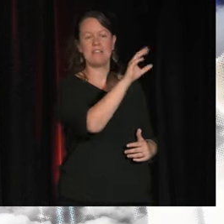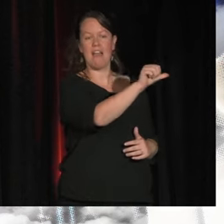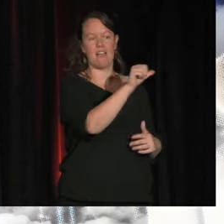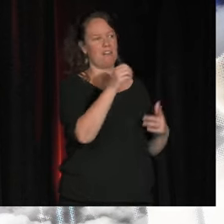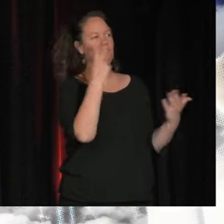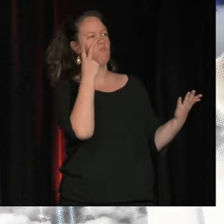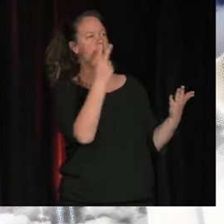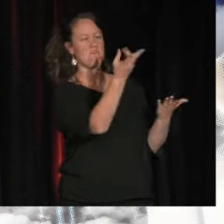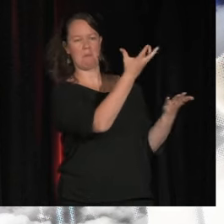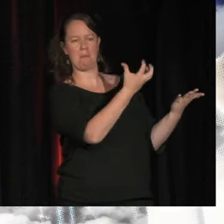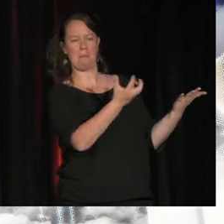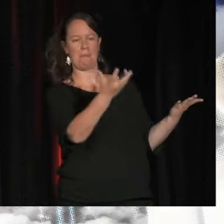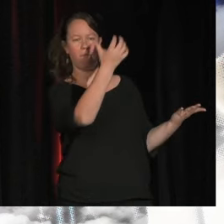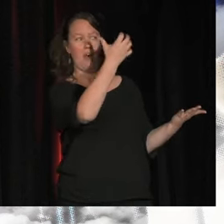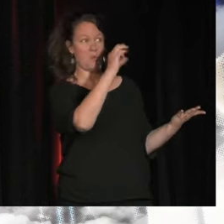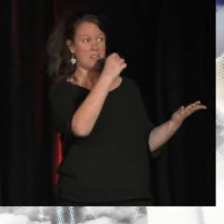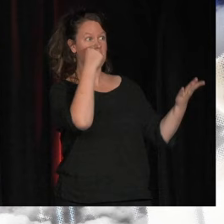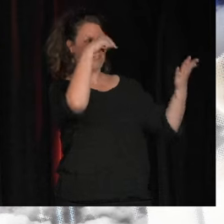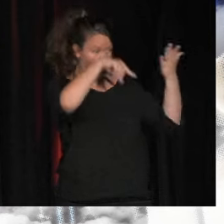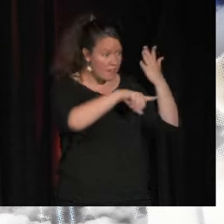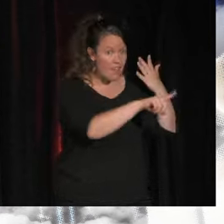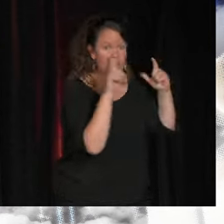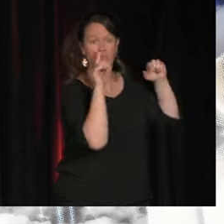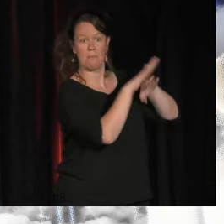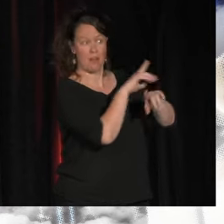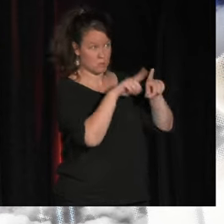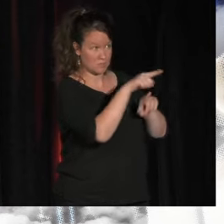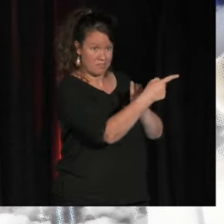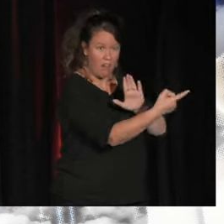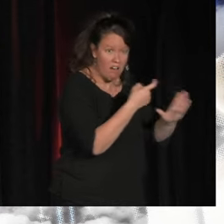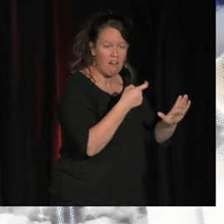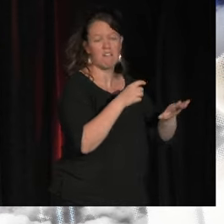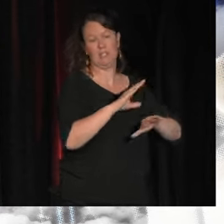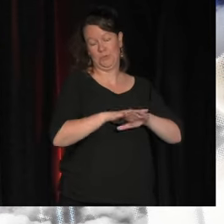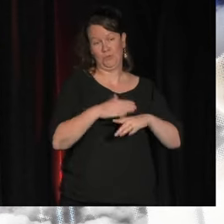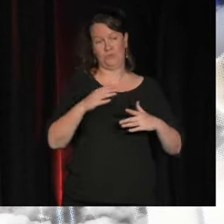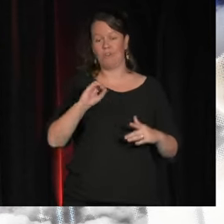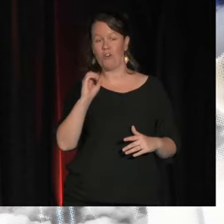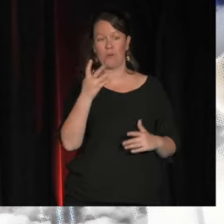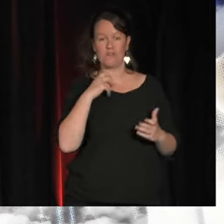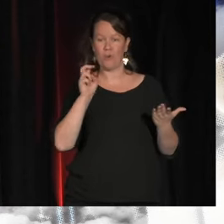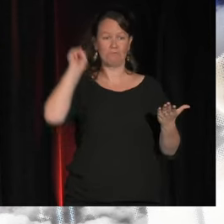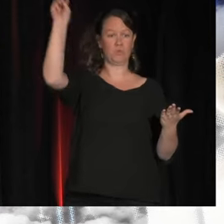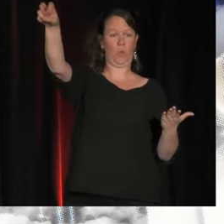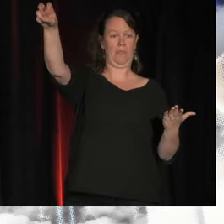qui est énorme et qui permet à ce truc-là d'exister, mais eux ont voulu directement aller vers la NBA et forcément, ça marche moins. Penser à la moula, c'est tout.